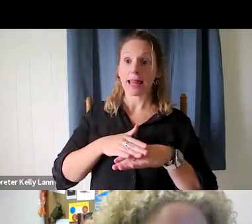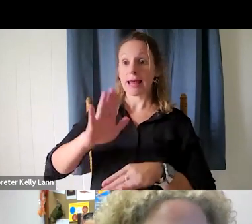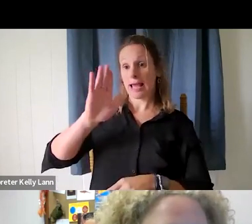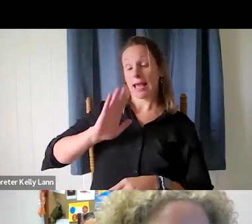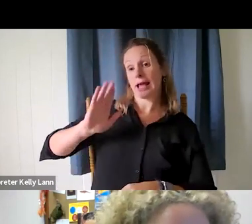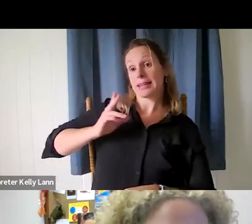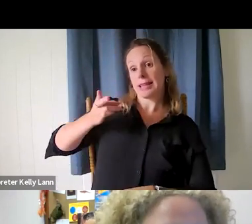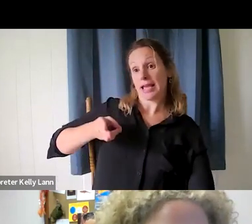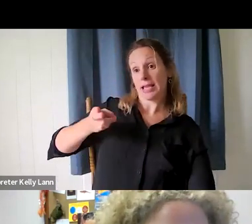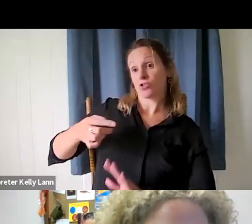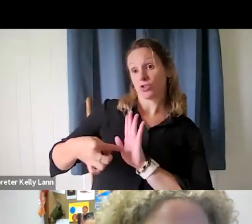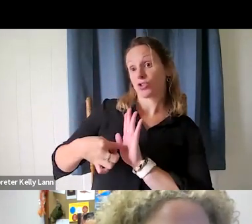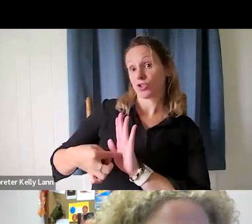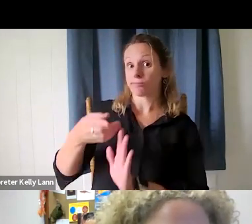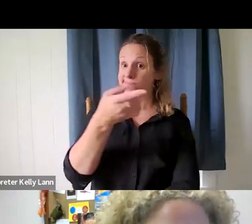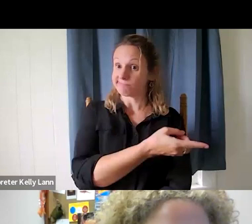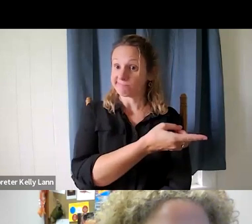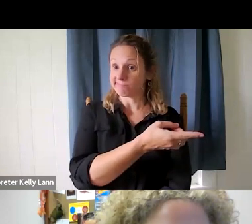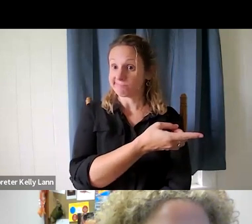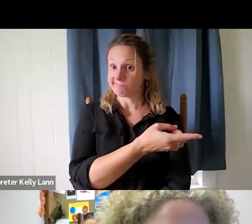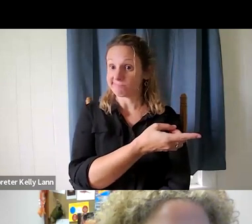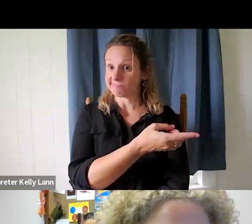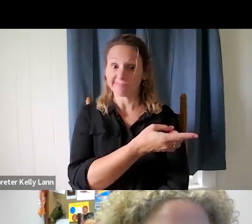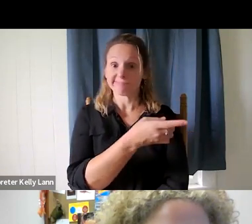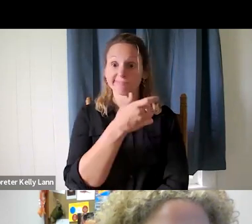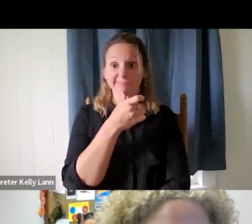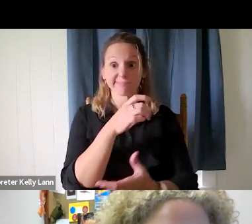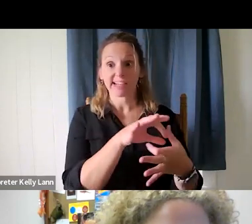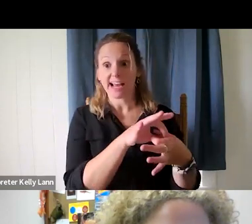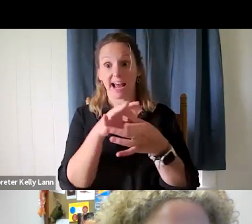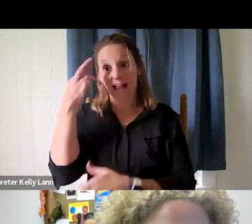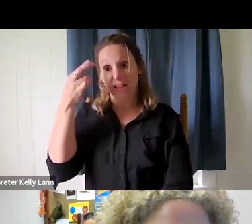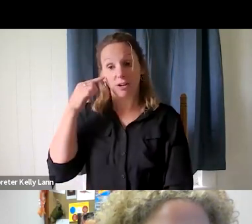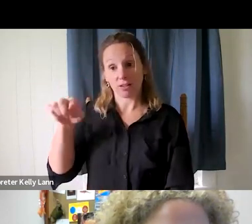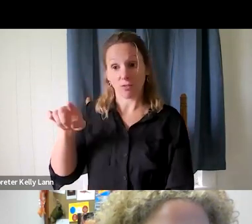para demostrar que su consumo de sustancias no era lo que causaba su discapacidad.